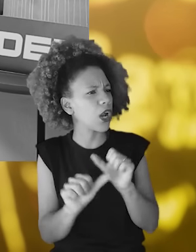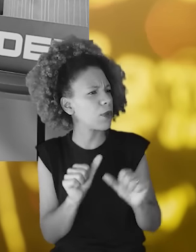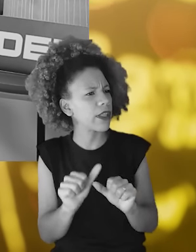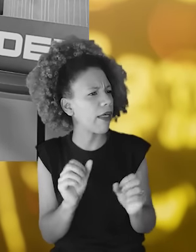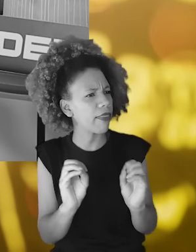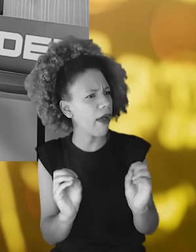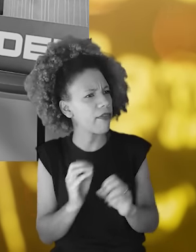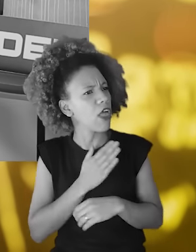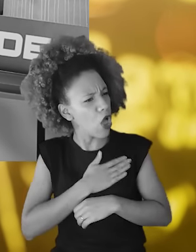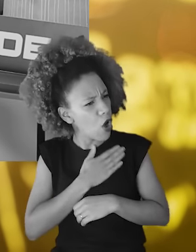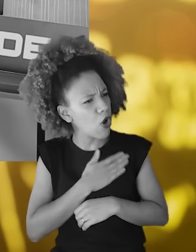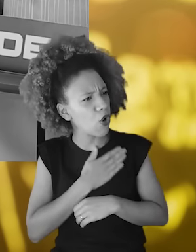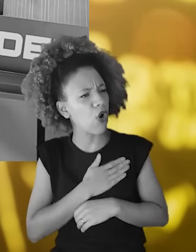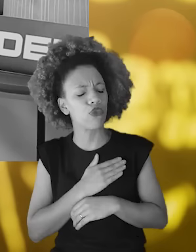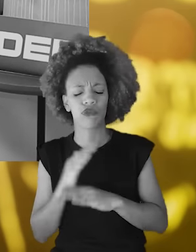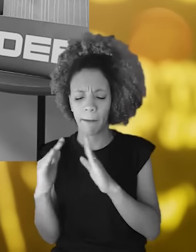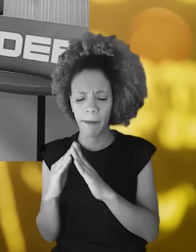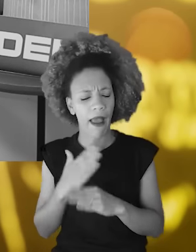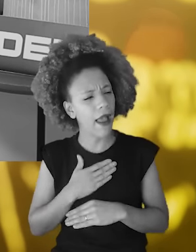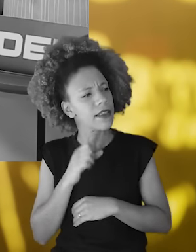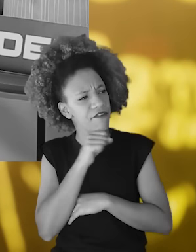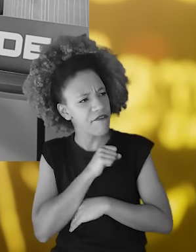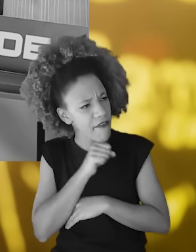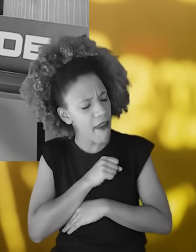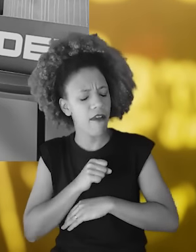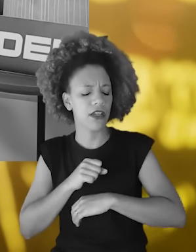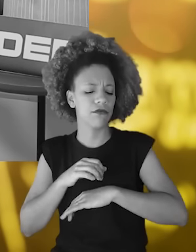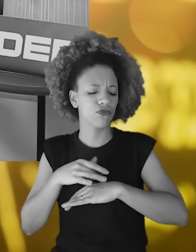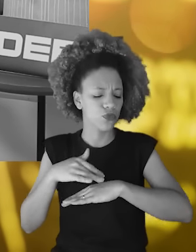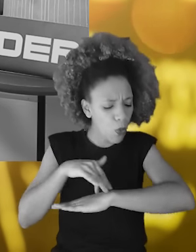nada eu gosto dos meus móveis antigos Eu gosto do chão de taco Eu gosto da casa do jeito como ela